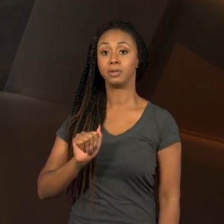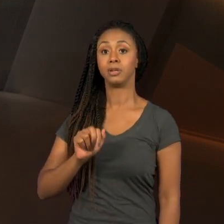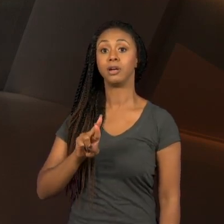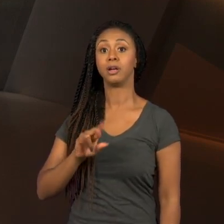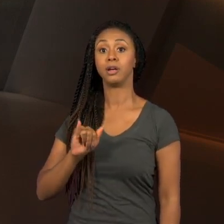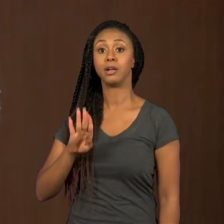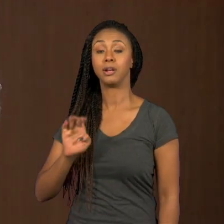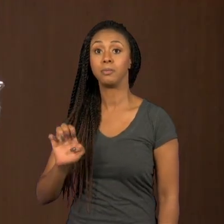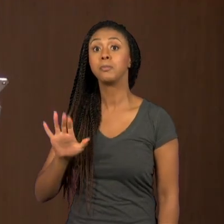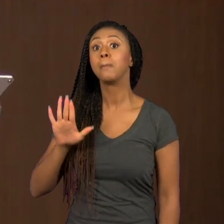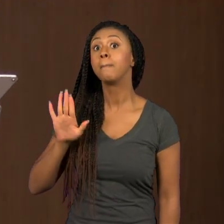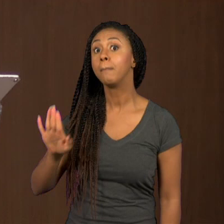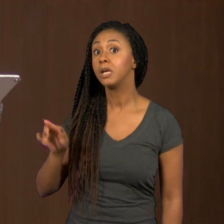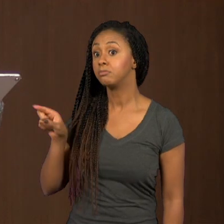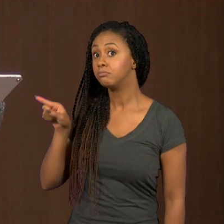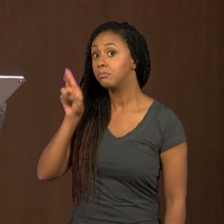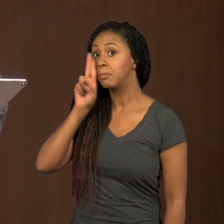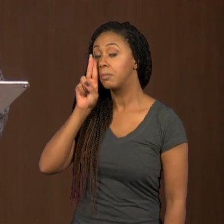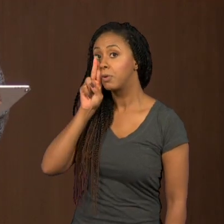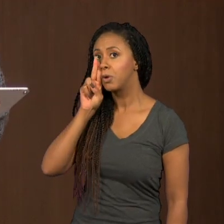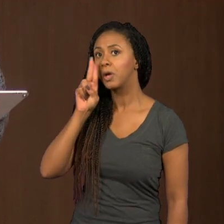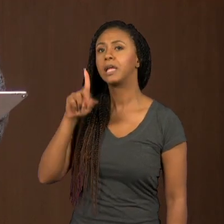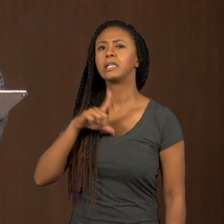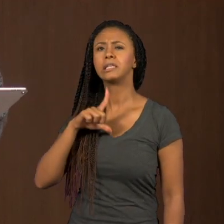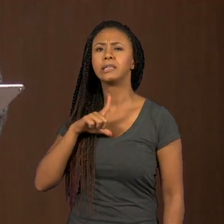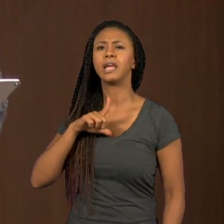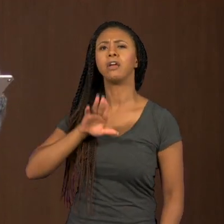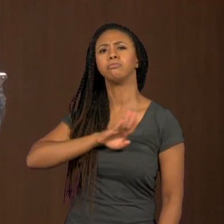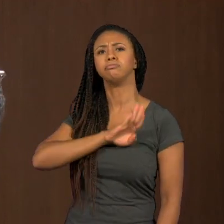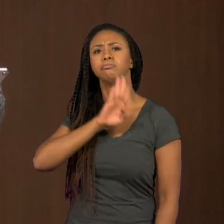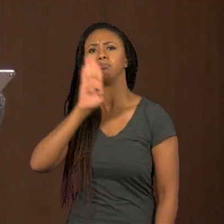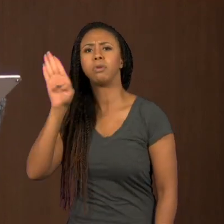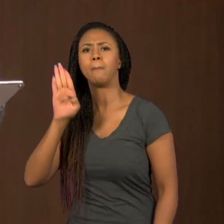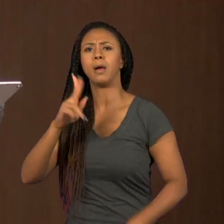VIVEU MUITO TEMPO NA ESPANHA, VIAJOU POR VÁRIOS